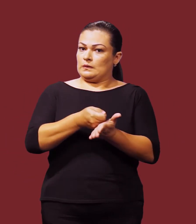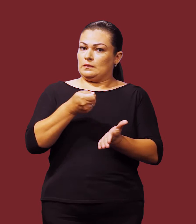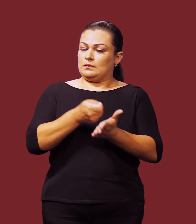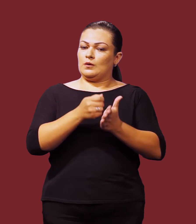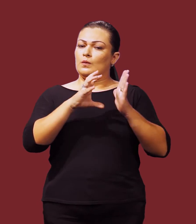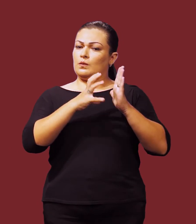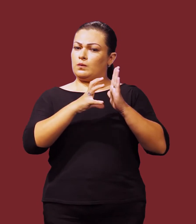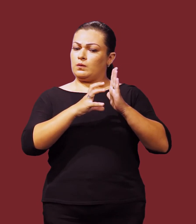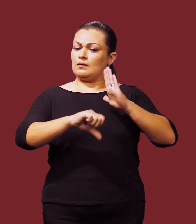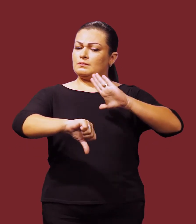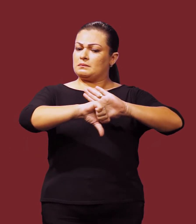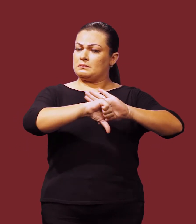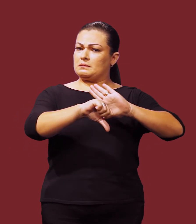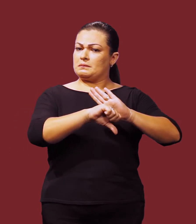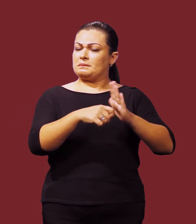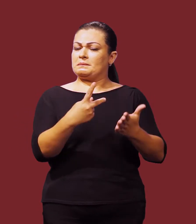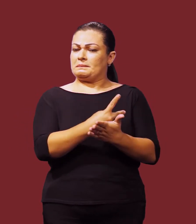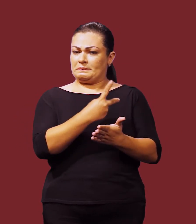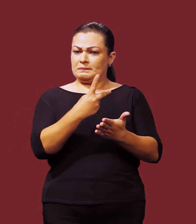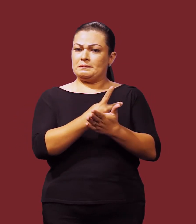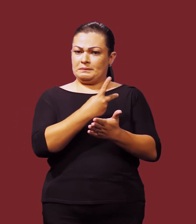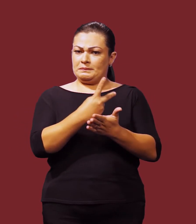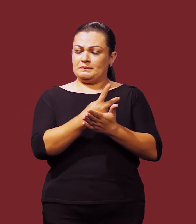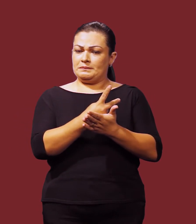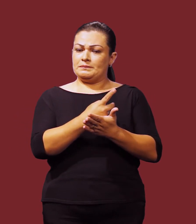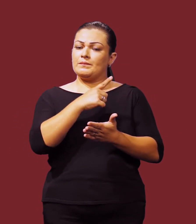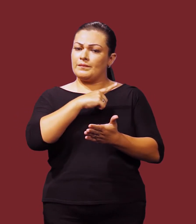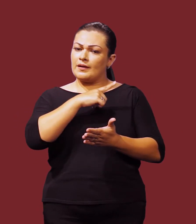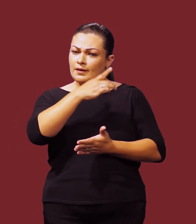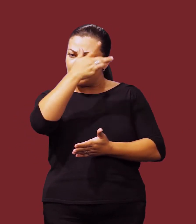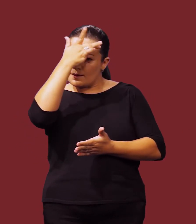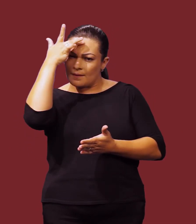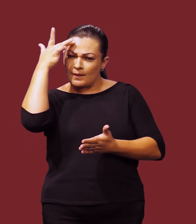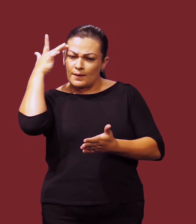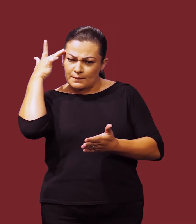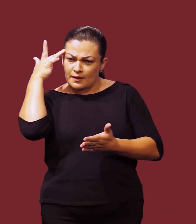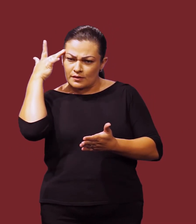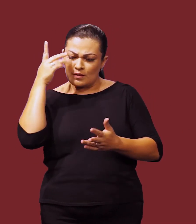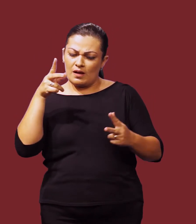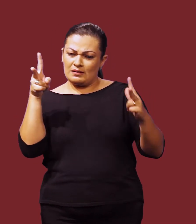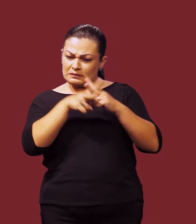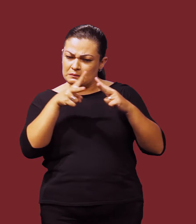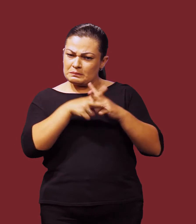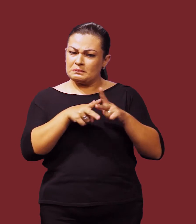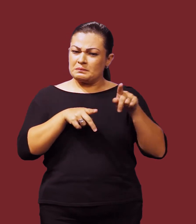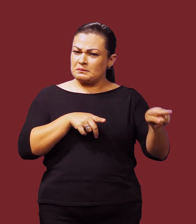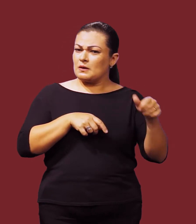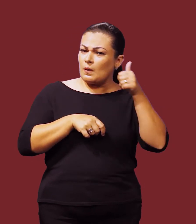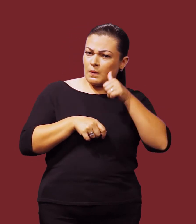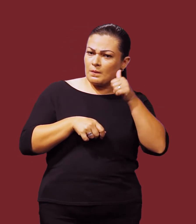pros partidos envolvidos em ilegalidade, teve também,aquela que obriga quem bate em mulher a restituir